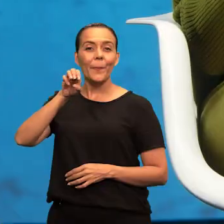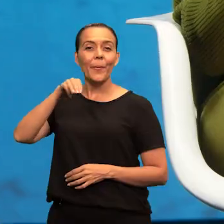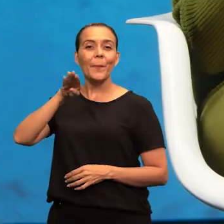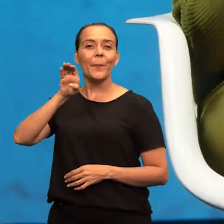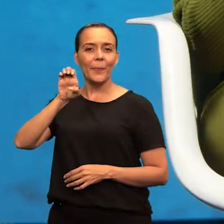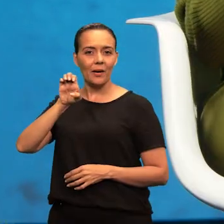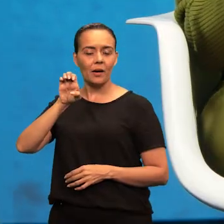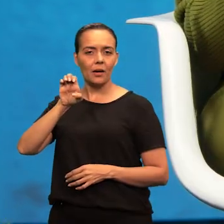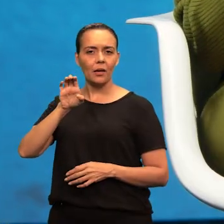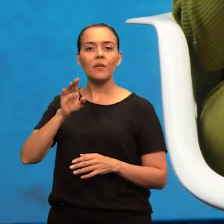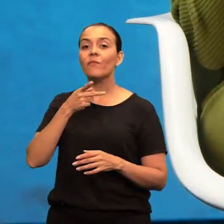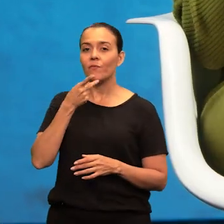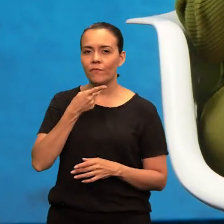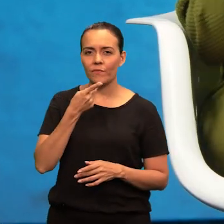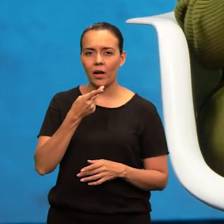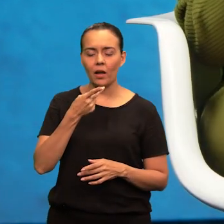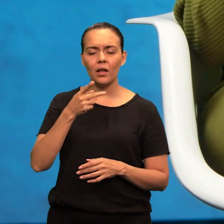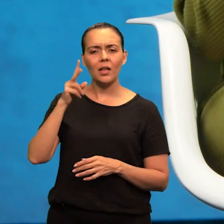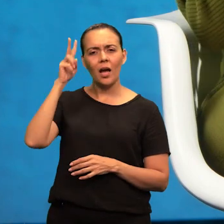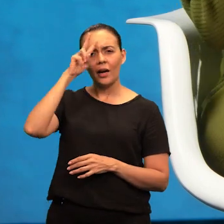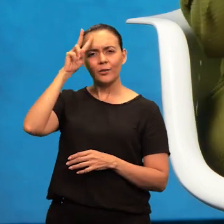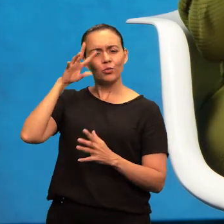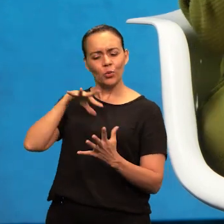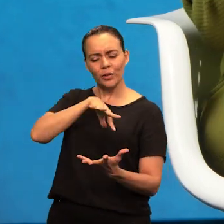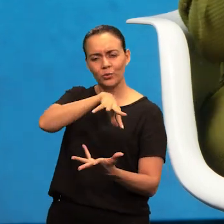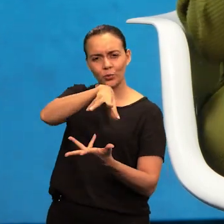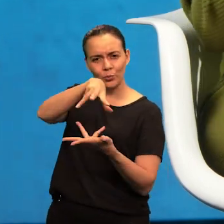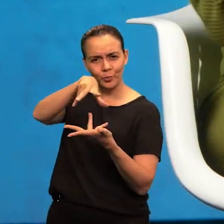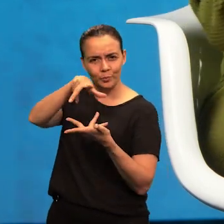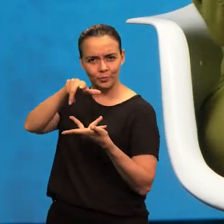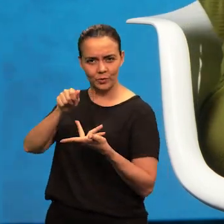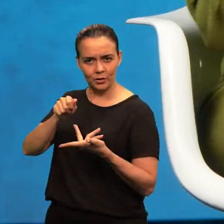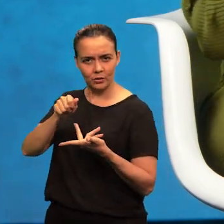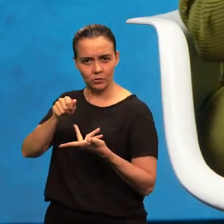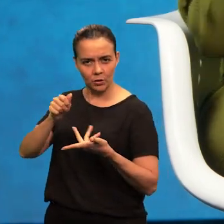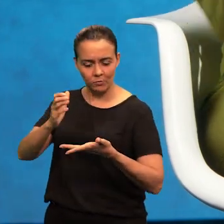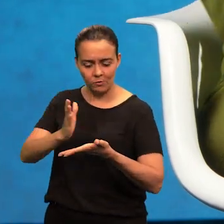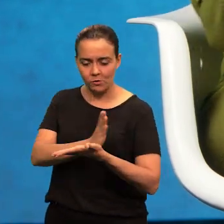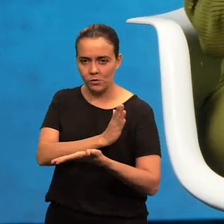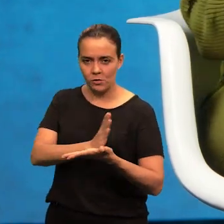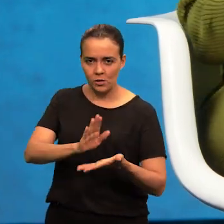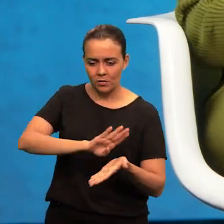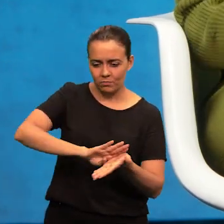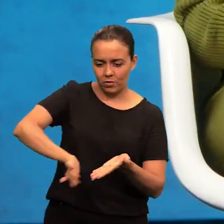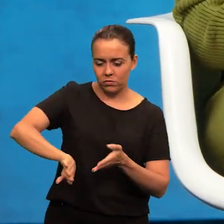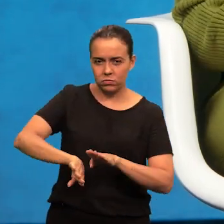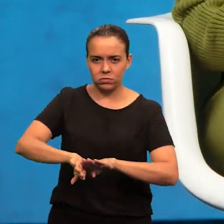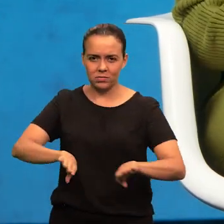Como a história do mundo foi construída a partir da expropriação e da morte de muita gente,